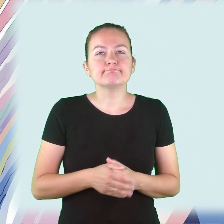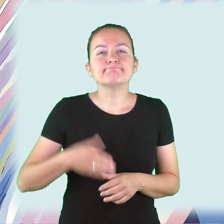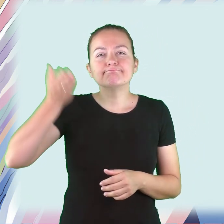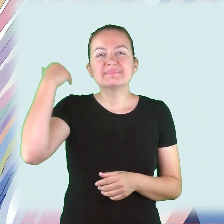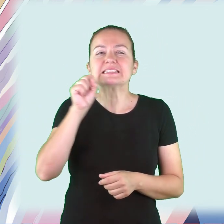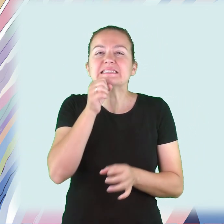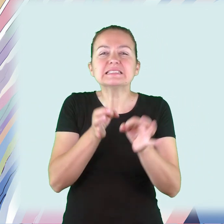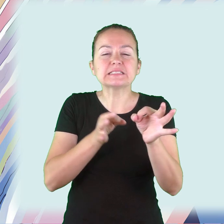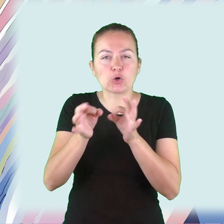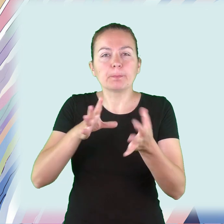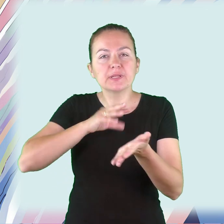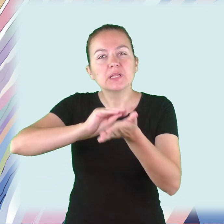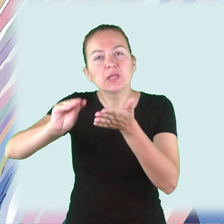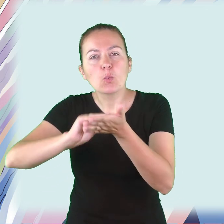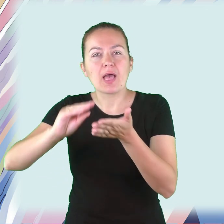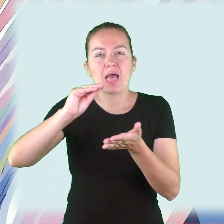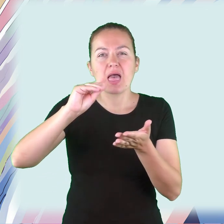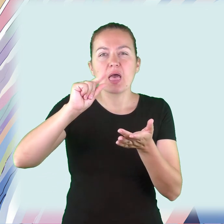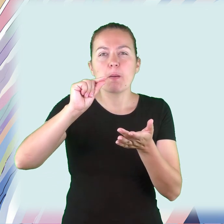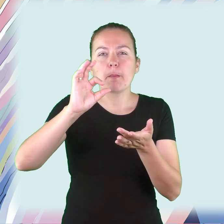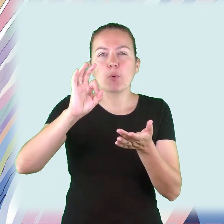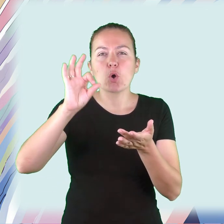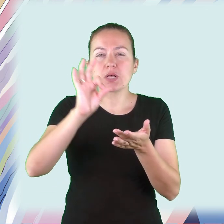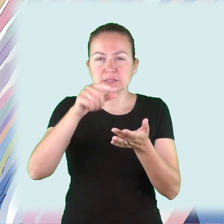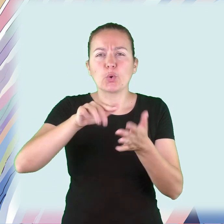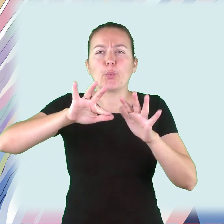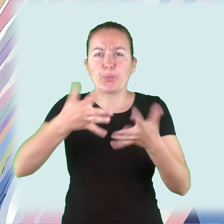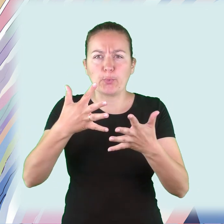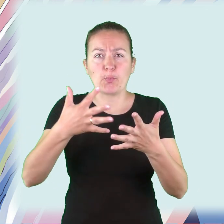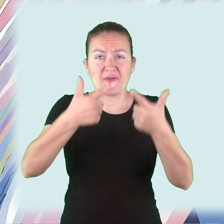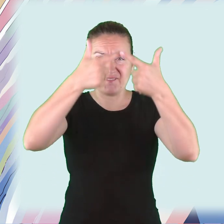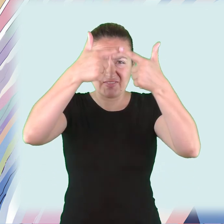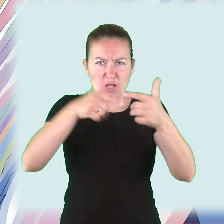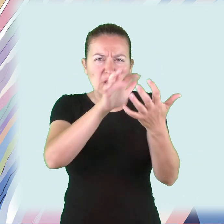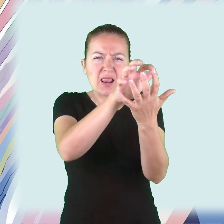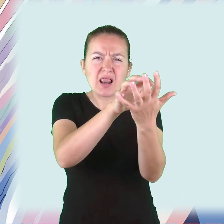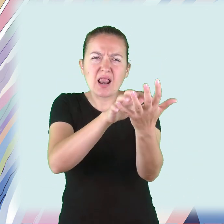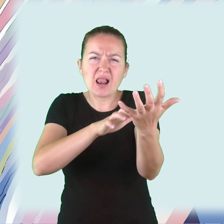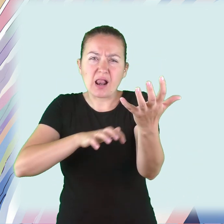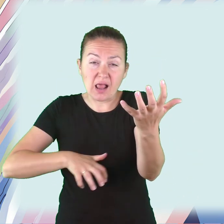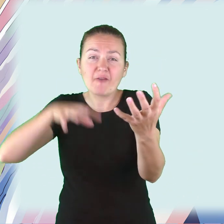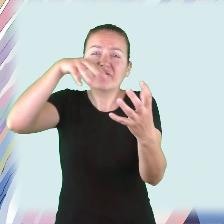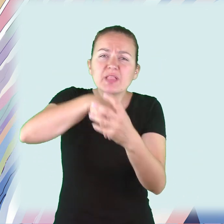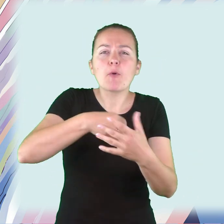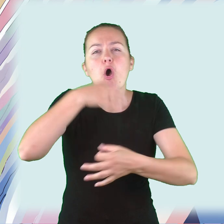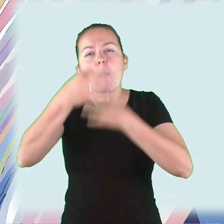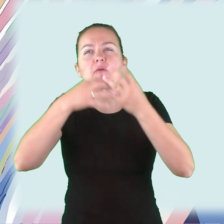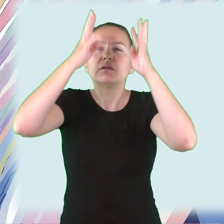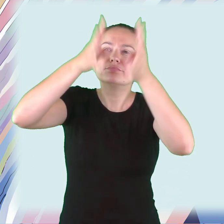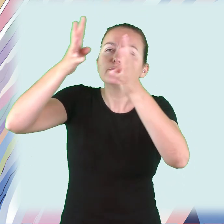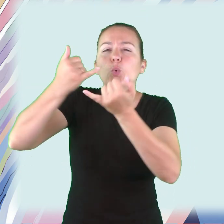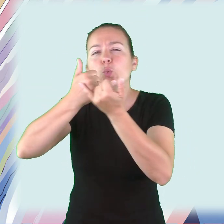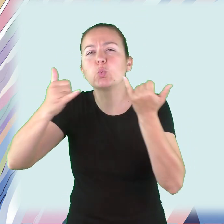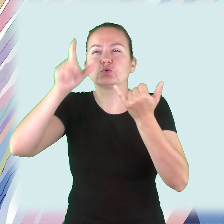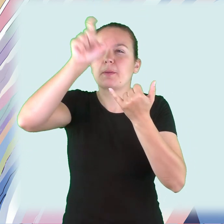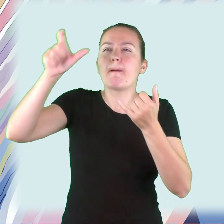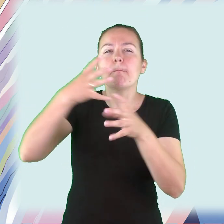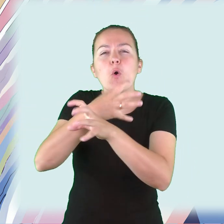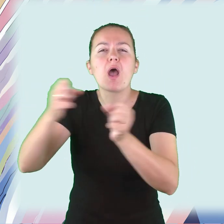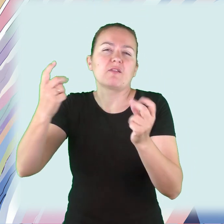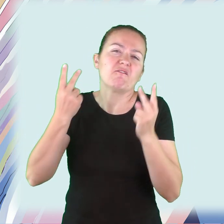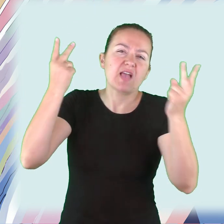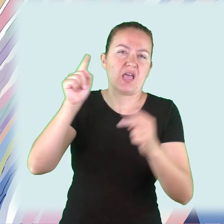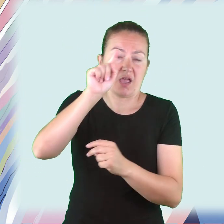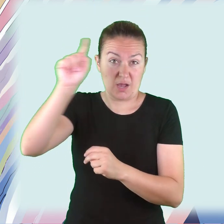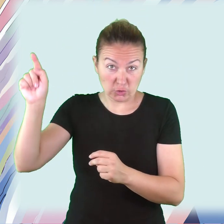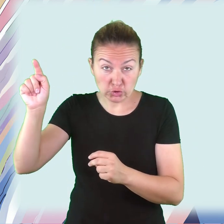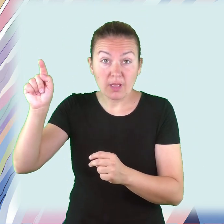1. W starożytności pisano eposy (dłuższy, zwykle wierszowany utwór), które opowiadały o wielkich bohaterach.